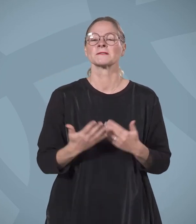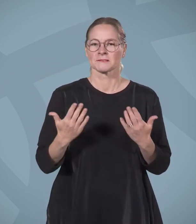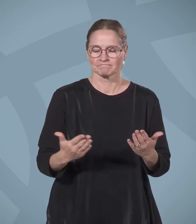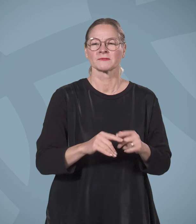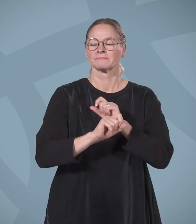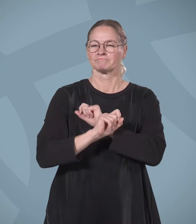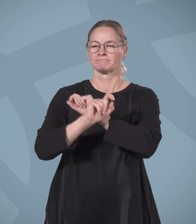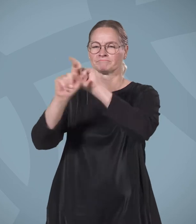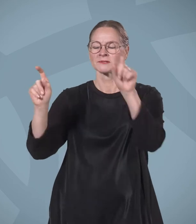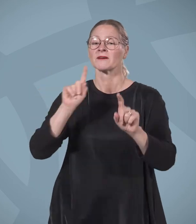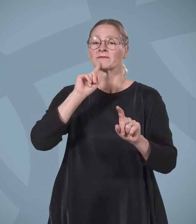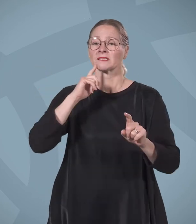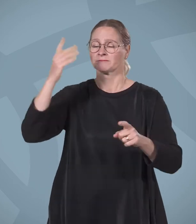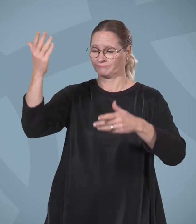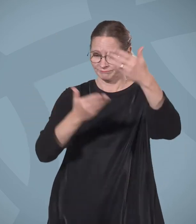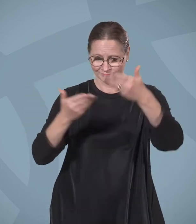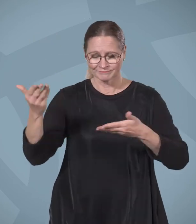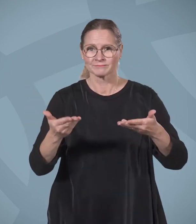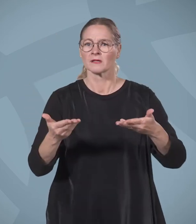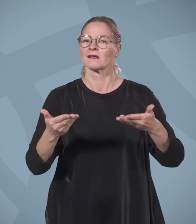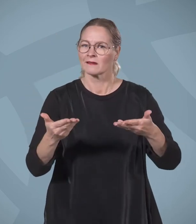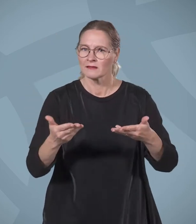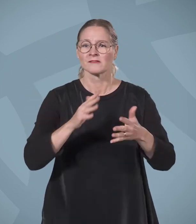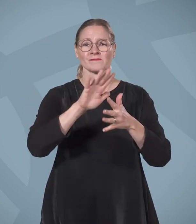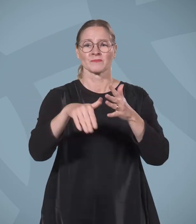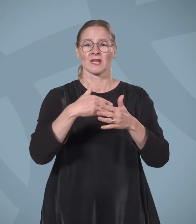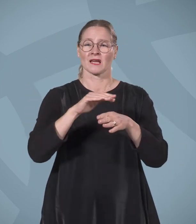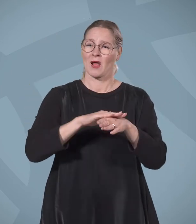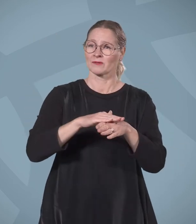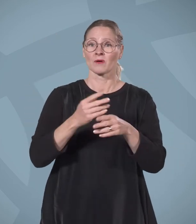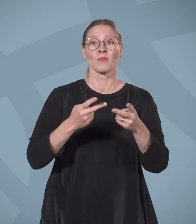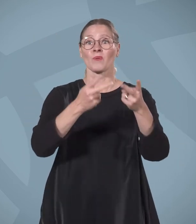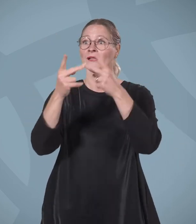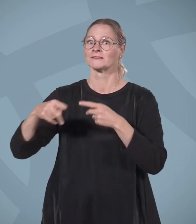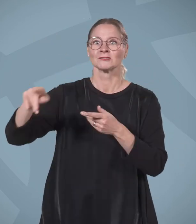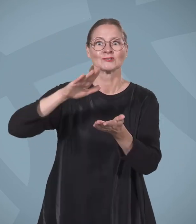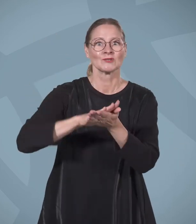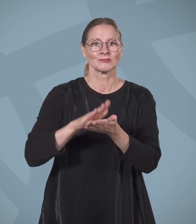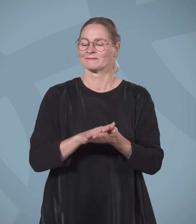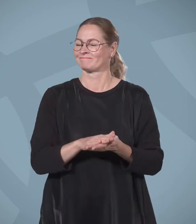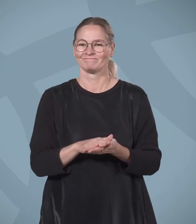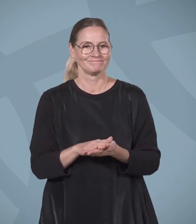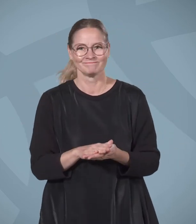Vastauksista ilmeni, että viittomakielen käyttöä ei yleensä suositeltu.